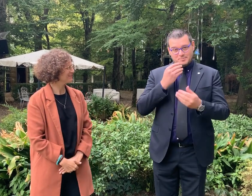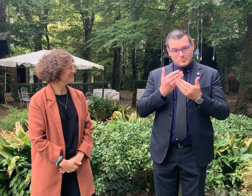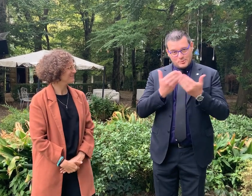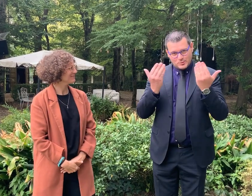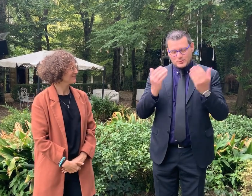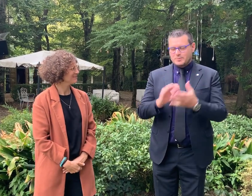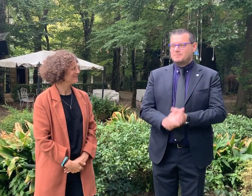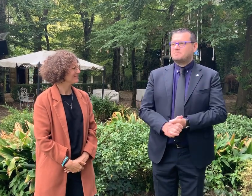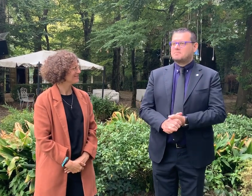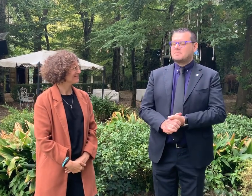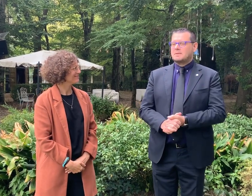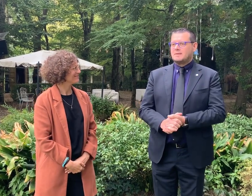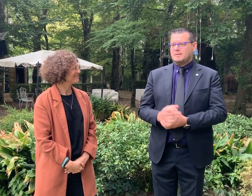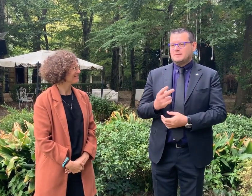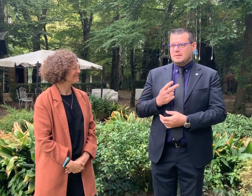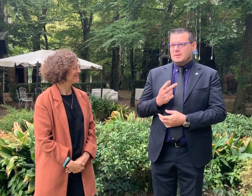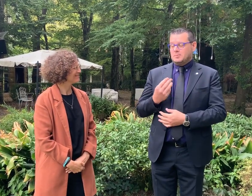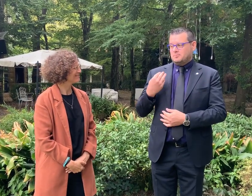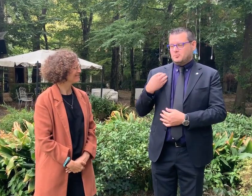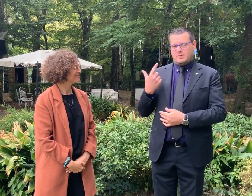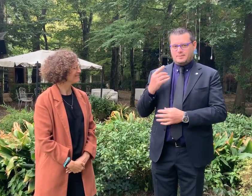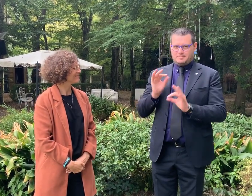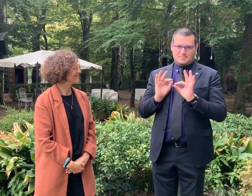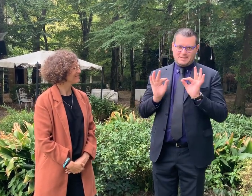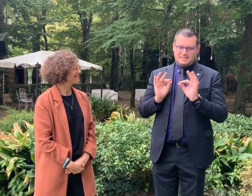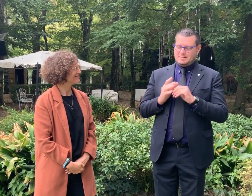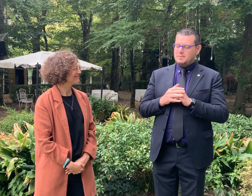Buongiorno... è una bellissima domanda.